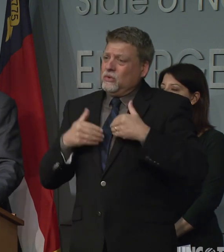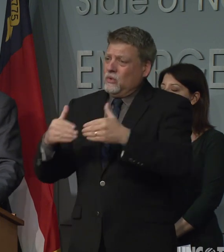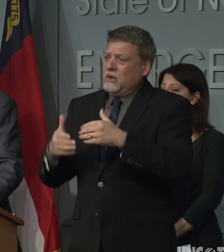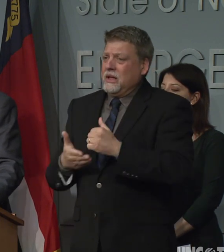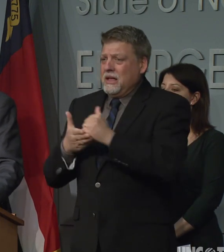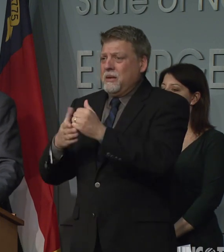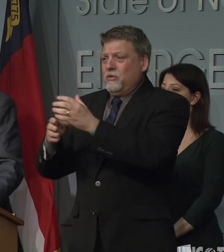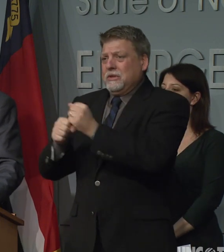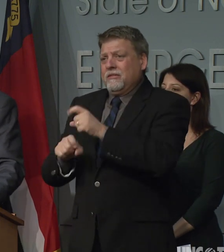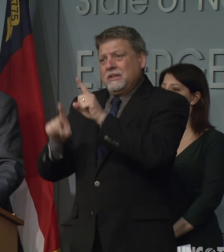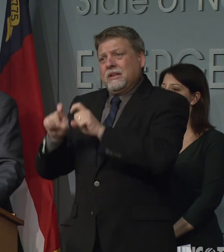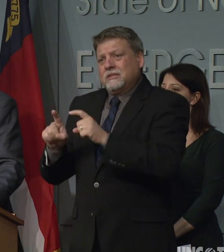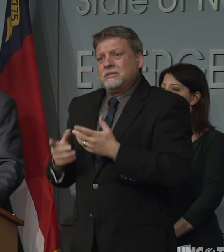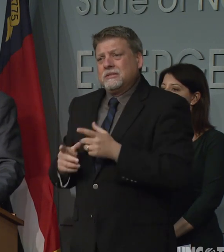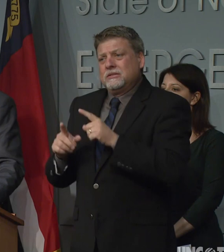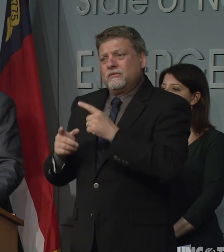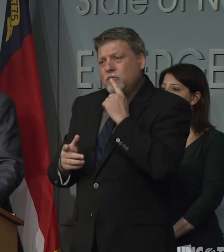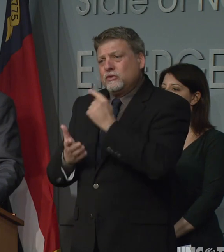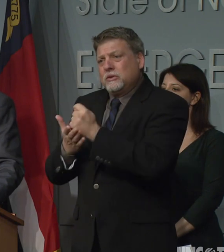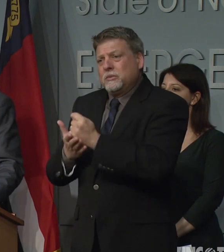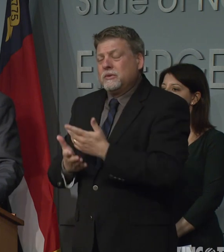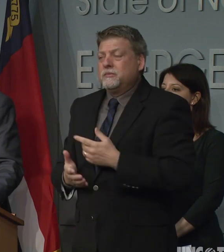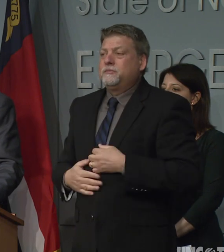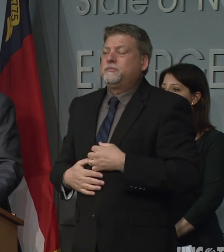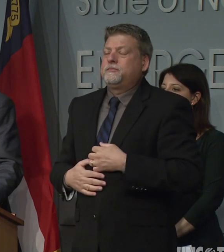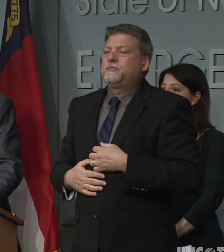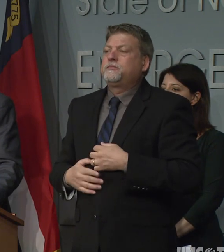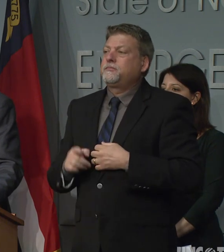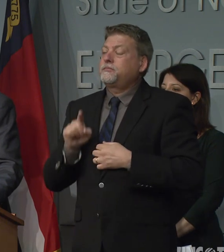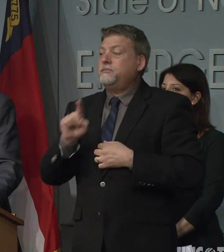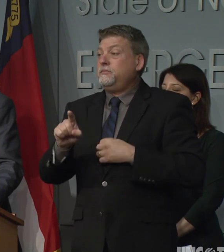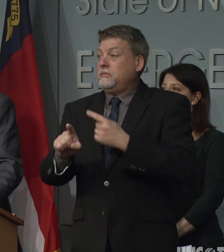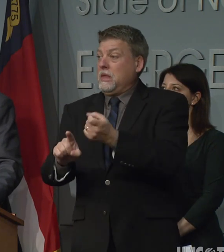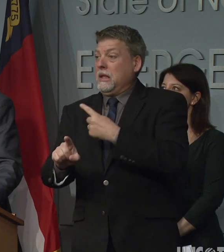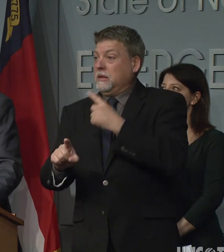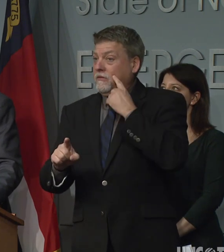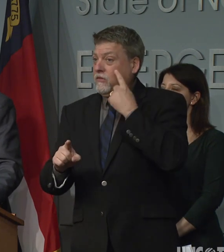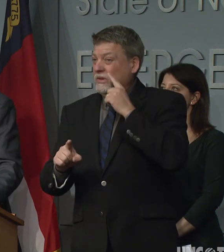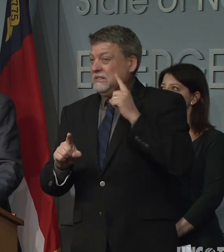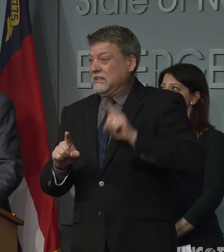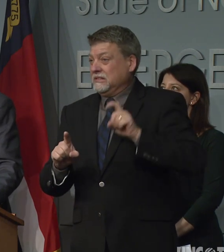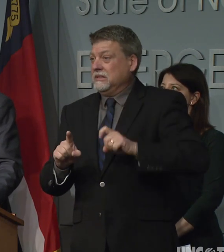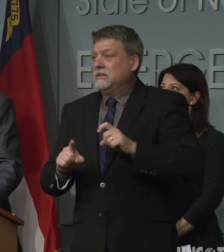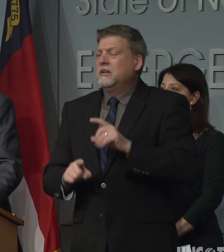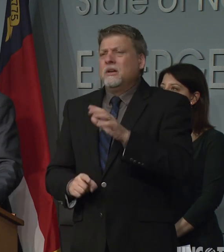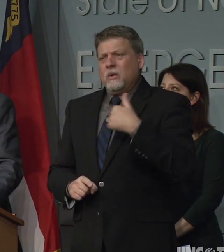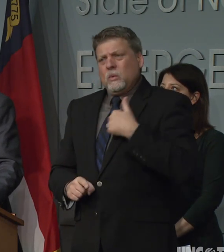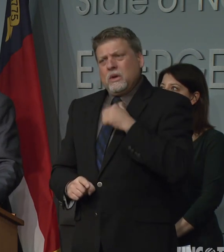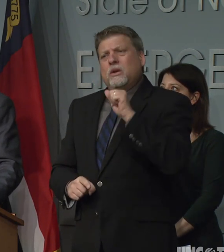la pregunta es sobre las pruebas y nosotros estamos haciendo todo lo que nosotros podemos hacer para cerciorarnos